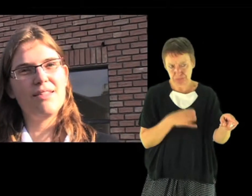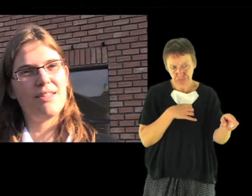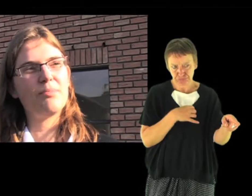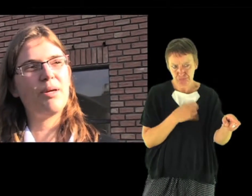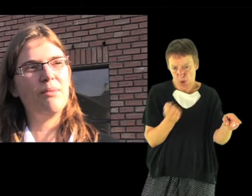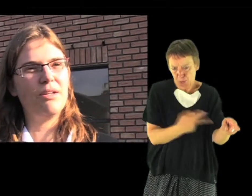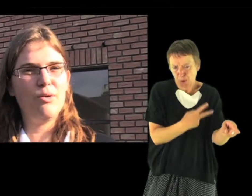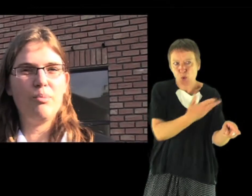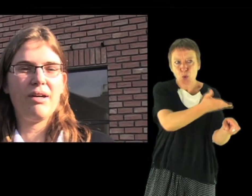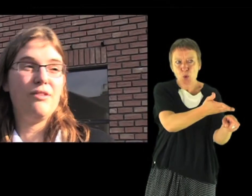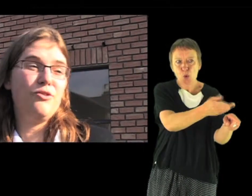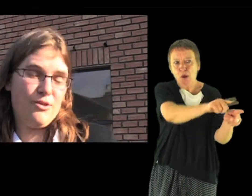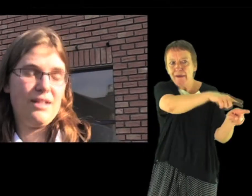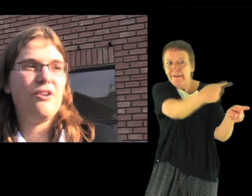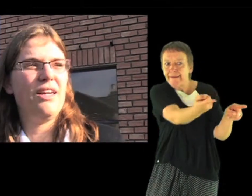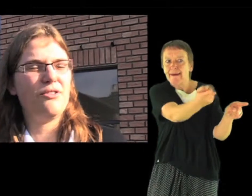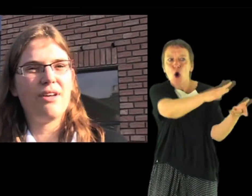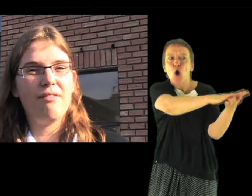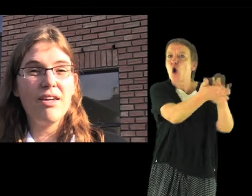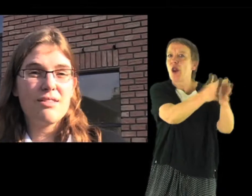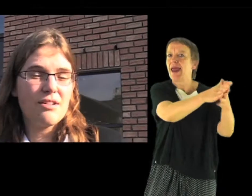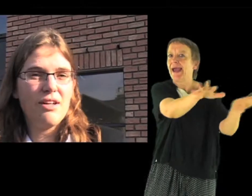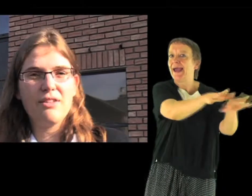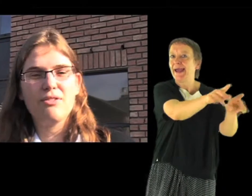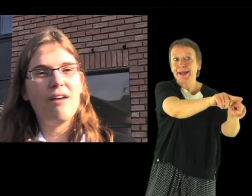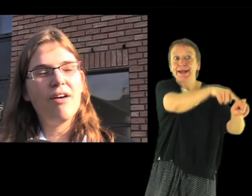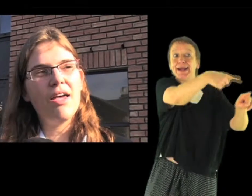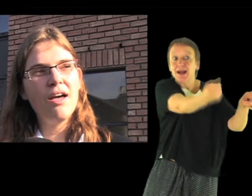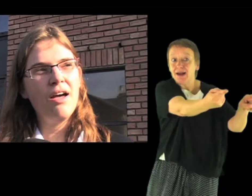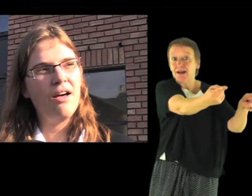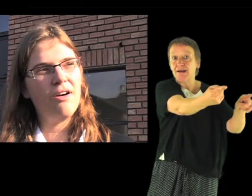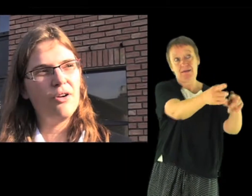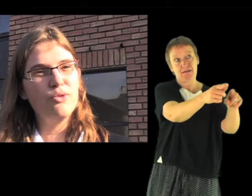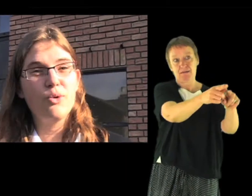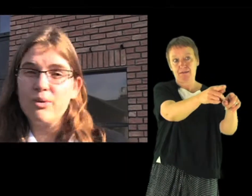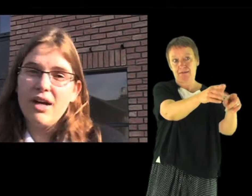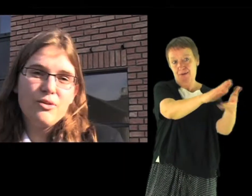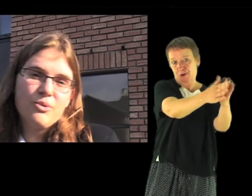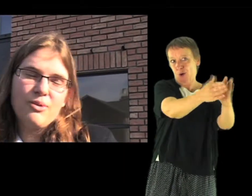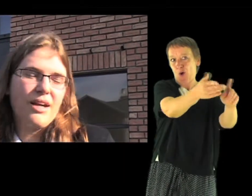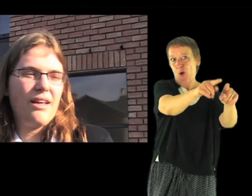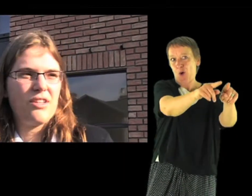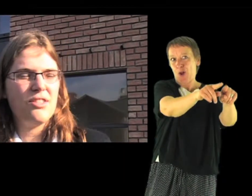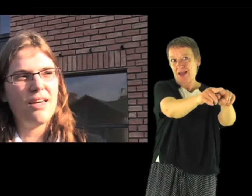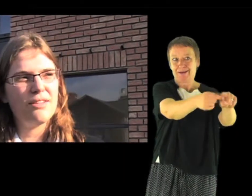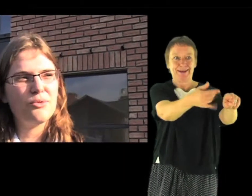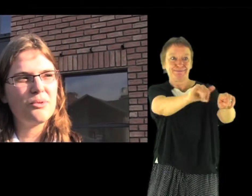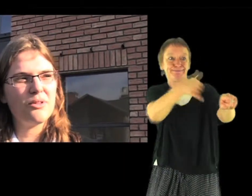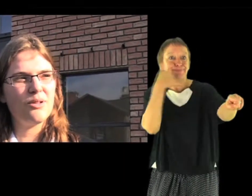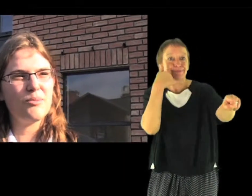il a des moyens de s'exprimer auprès de ses collègues de travail et ses collègues de travail nous contacte ou contacte l'architecte.